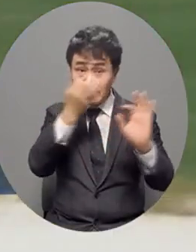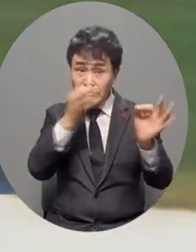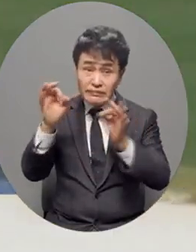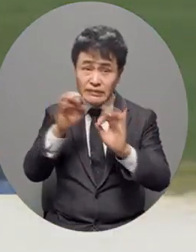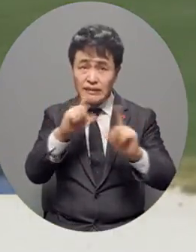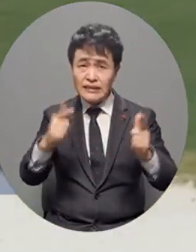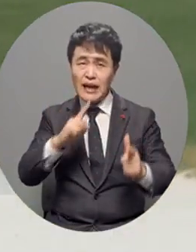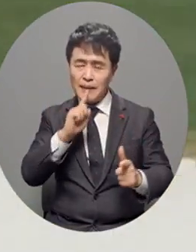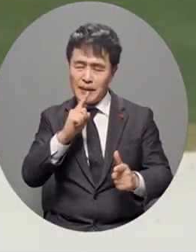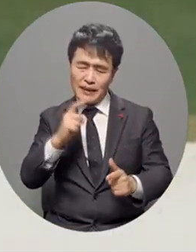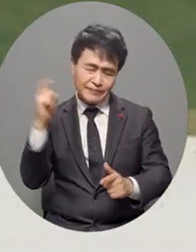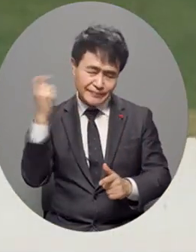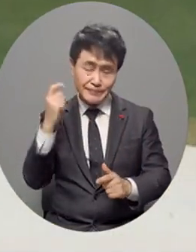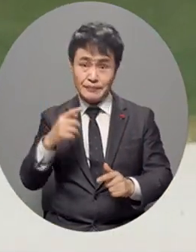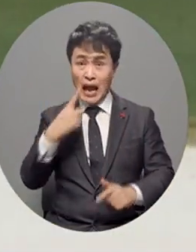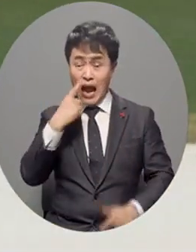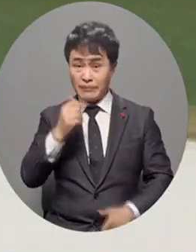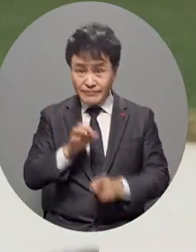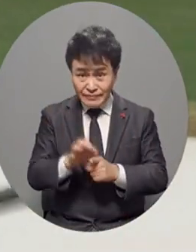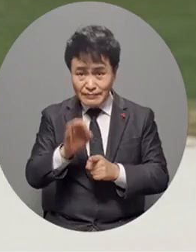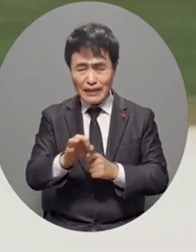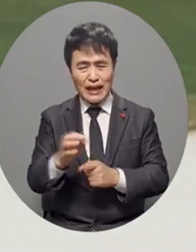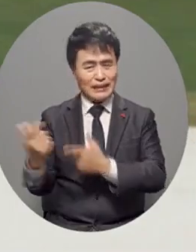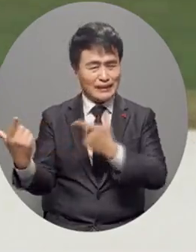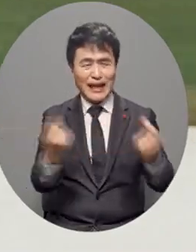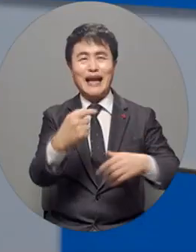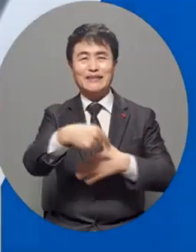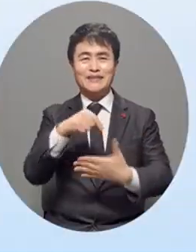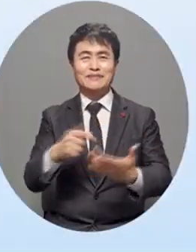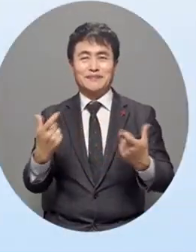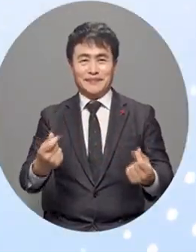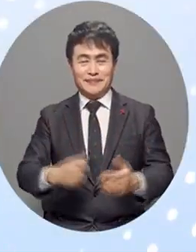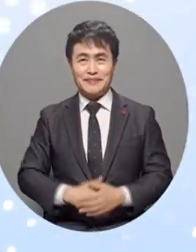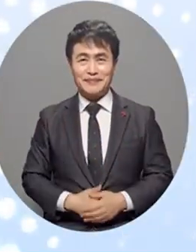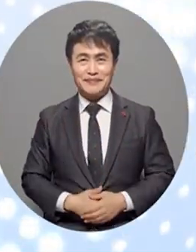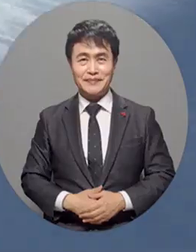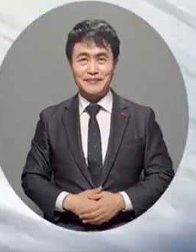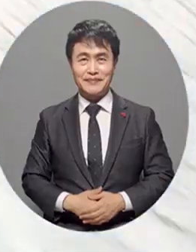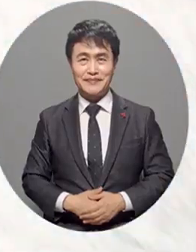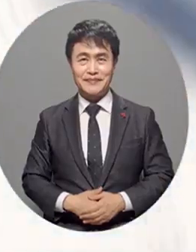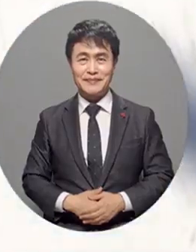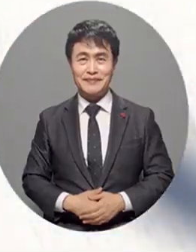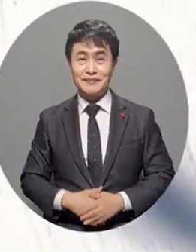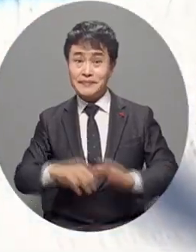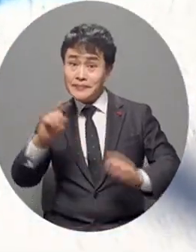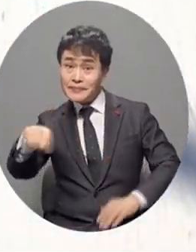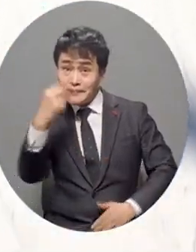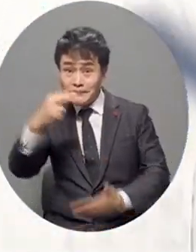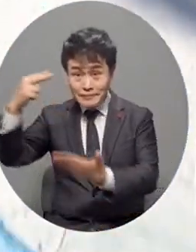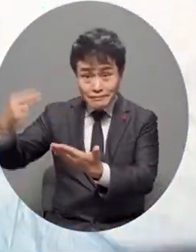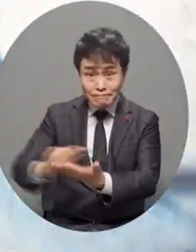고개를 들고 주위를 좀 살펴보라고 하는데말을 잘 안 듣네요.